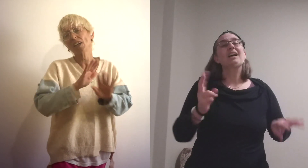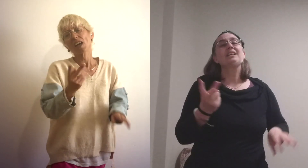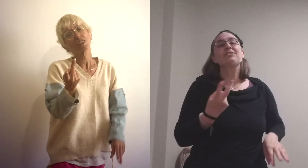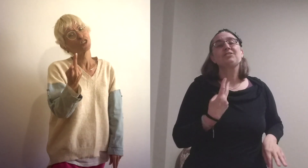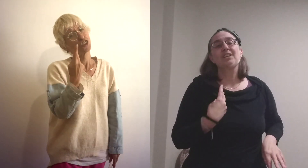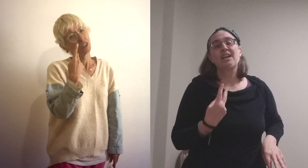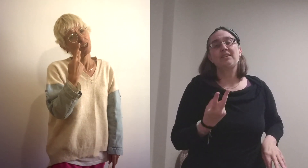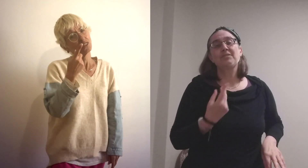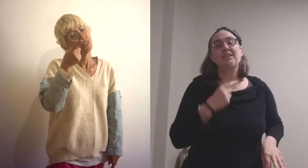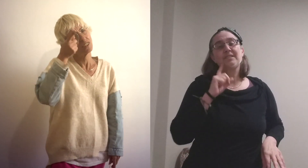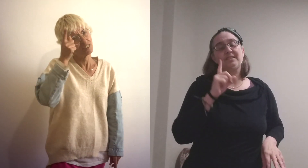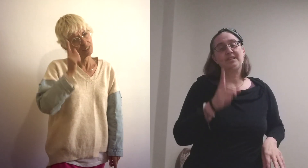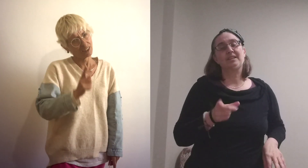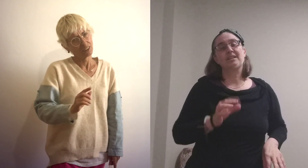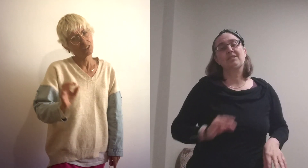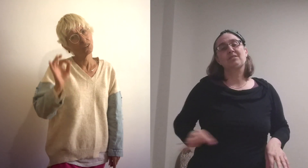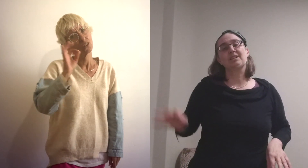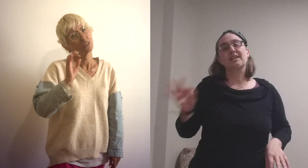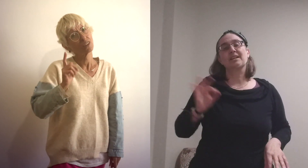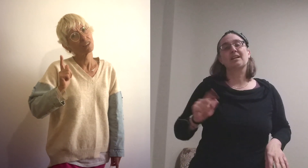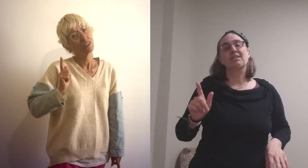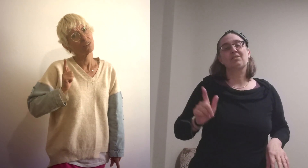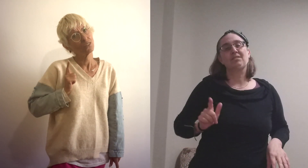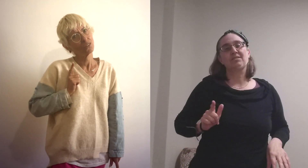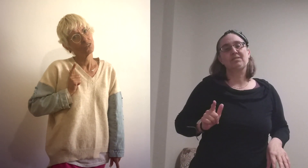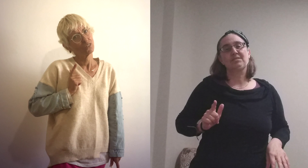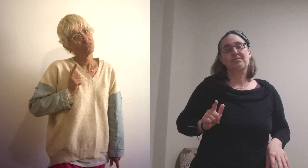ורק לשתינו יצטרך עוד לחכות